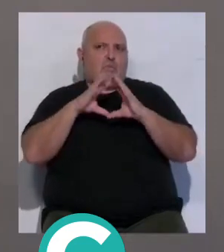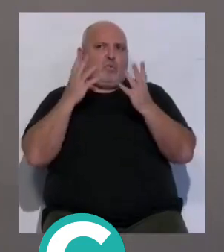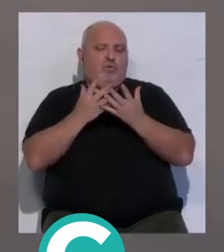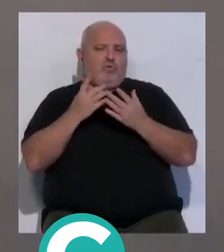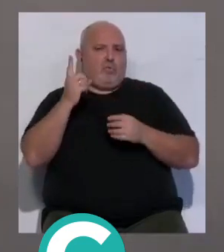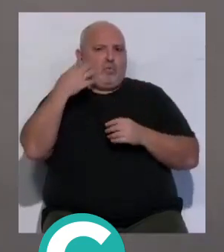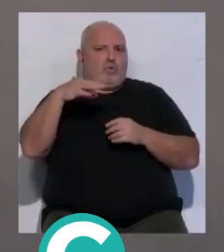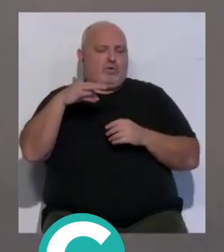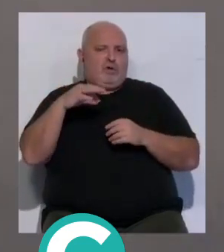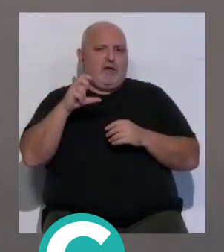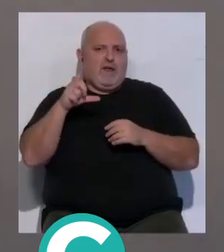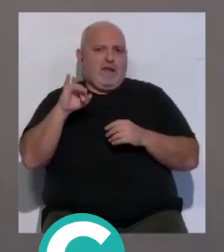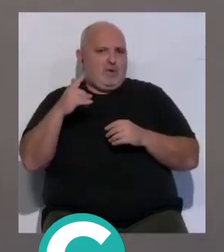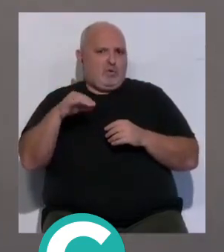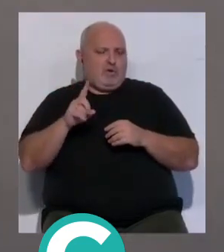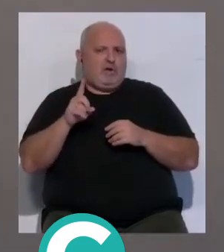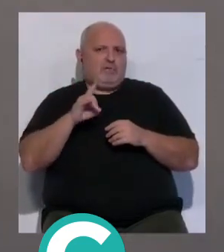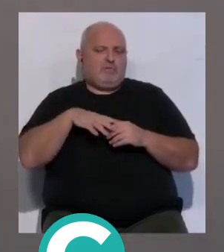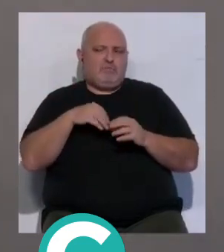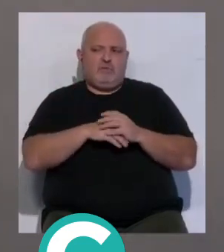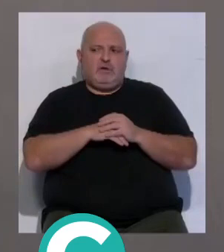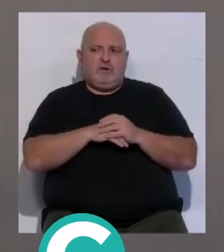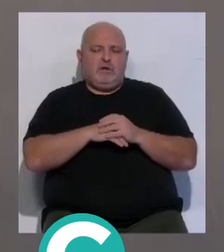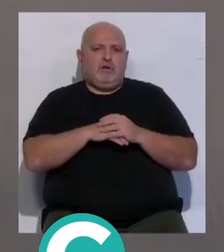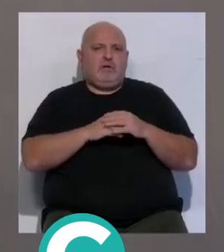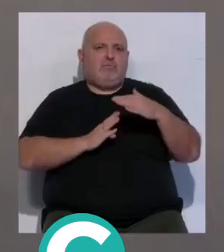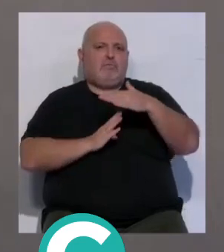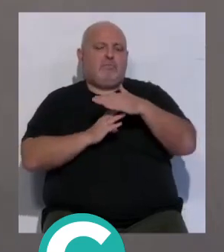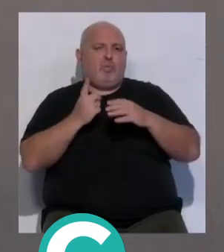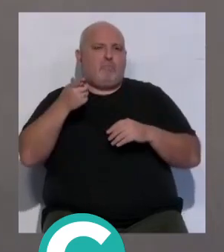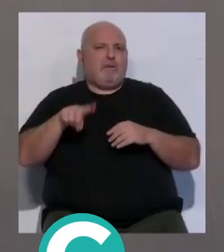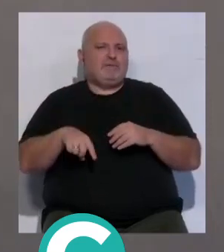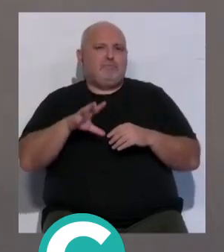hablar solamente Con Rodrigo Eli creo que de tener un parón de un mes porque se está